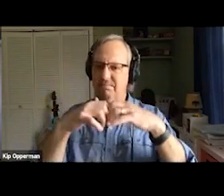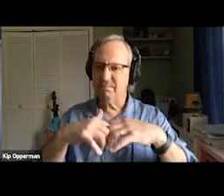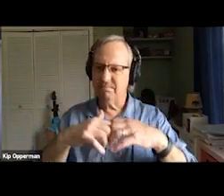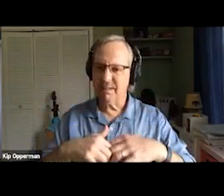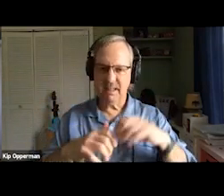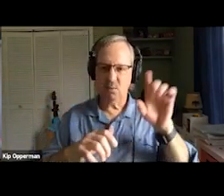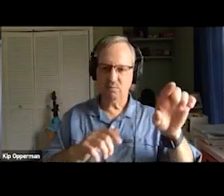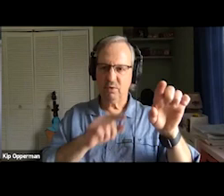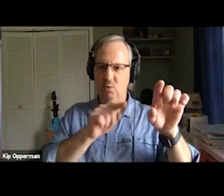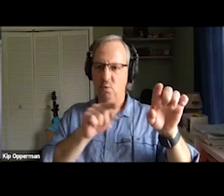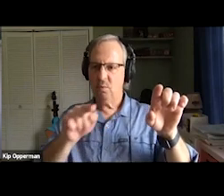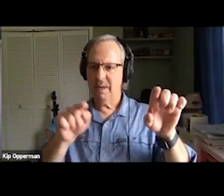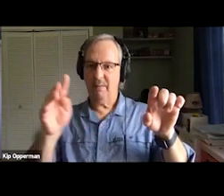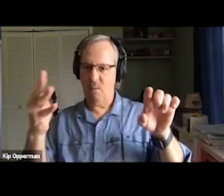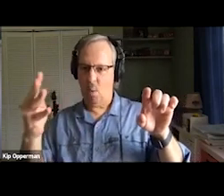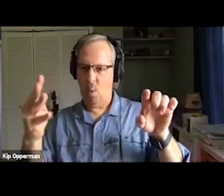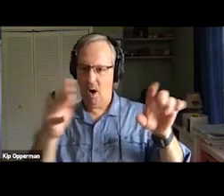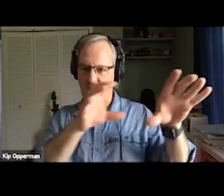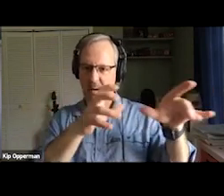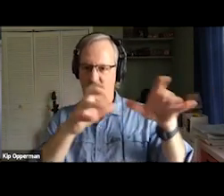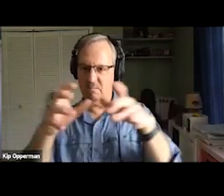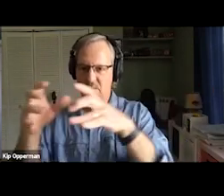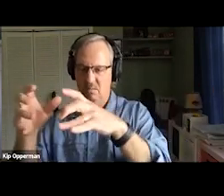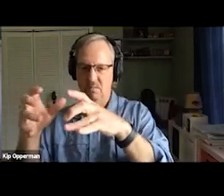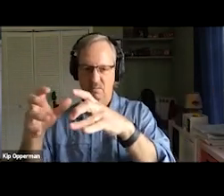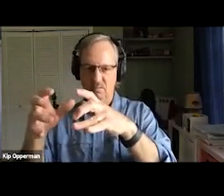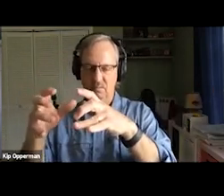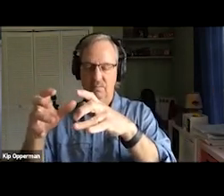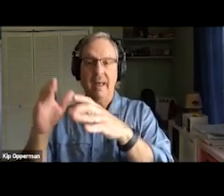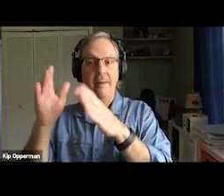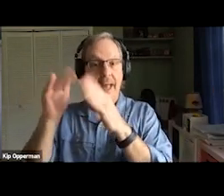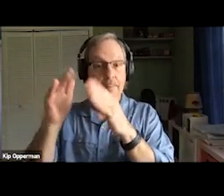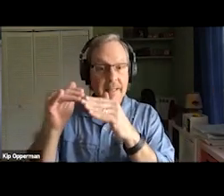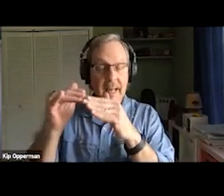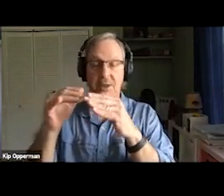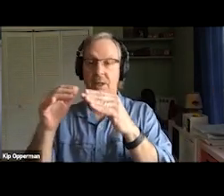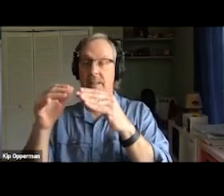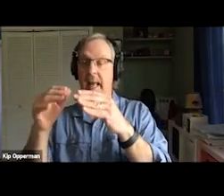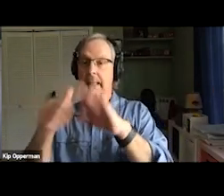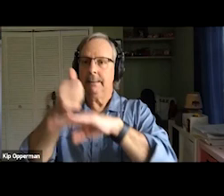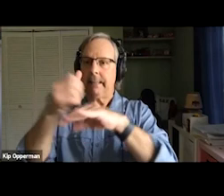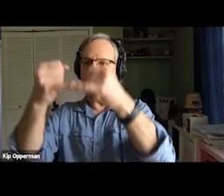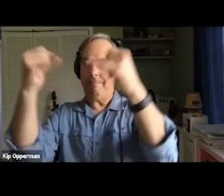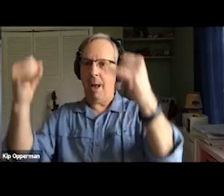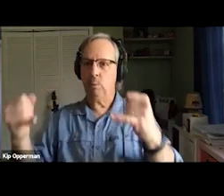Y prefacio que tengo expectativas y entornos de límites, una especie de cultura,